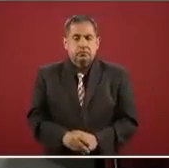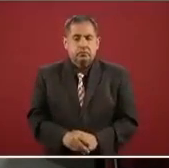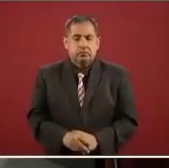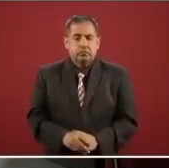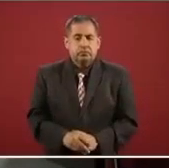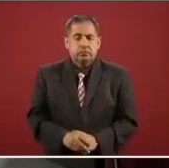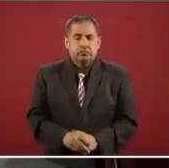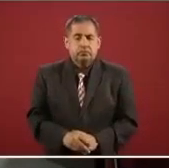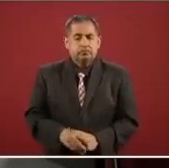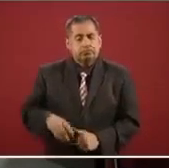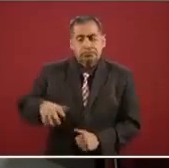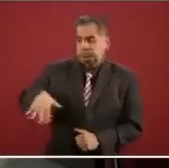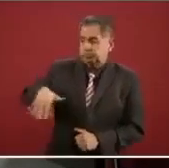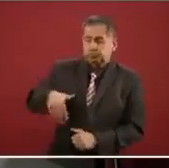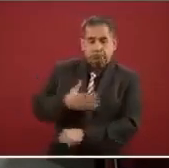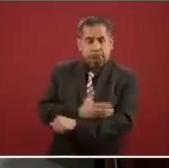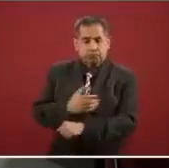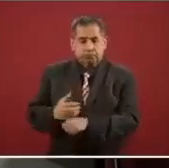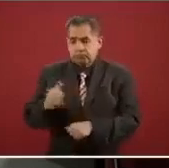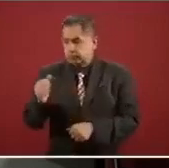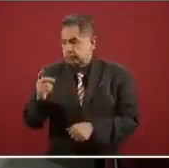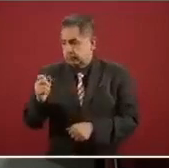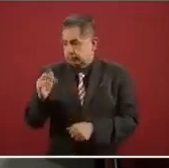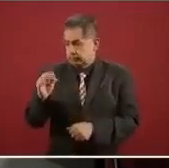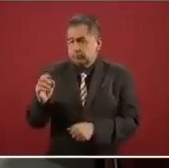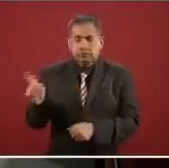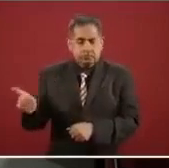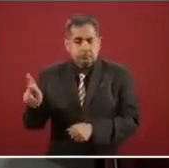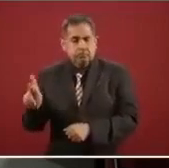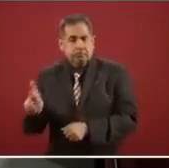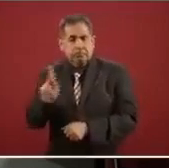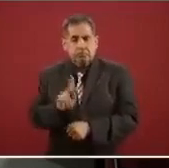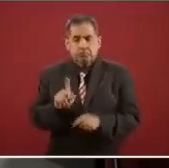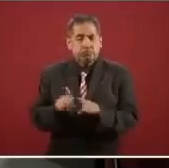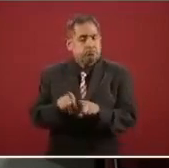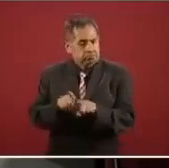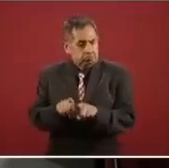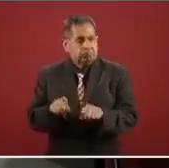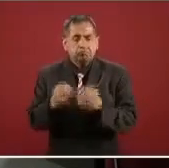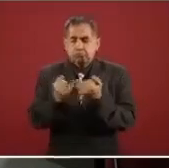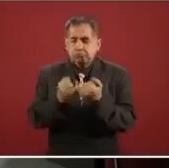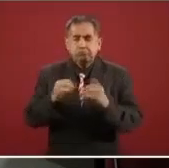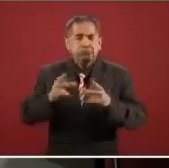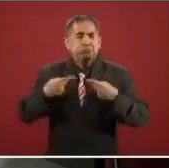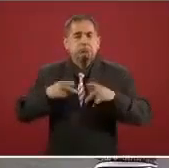Como ya comentó el compañero Adelfo, paralelamente a estas consultas indígenas se decidió también